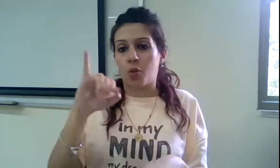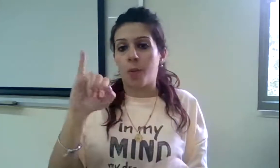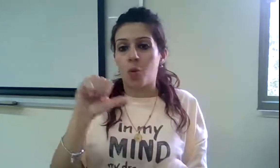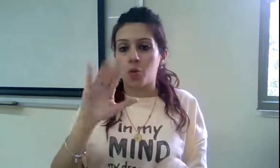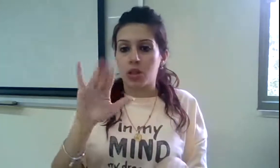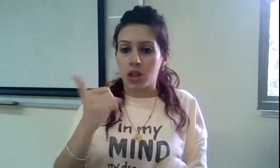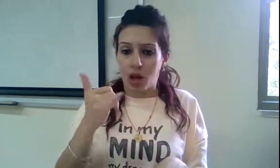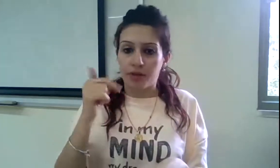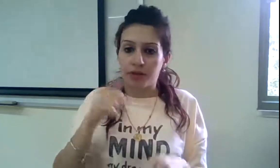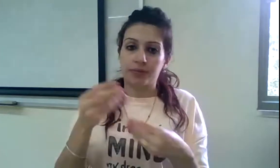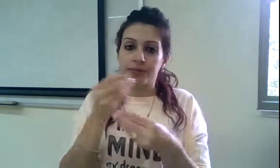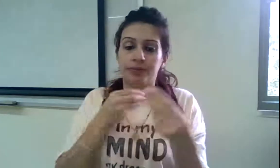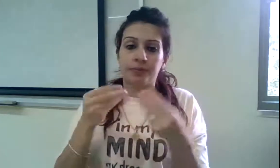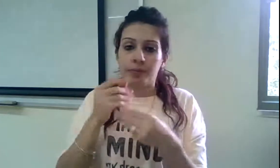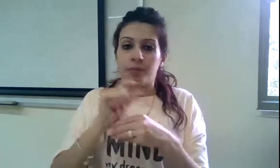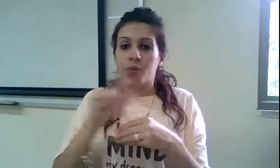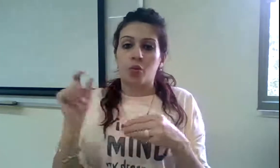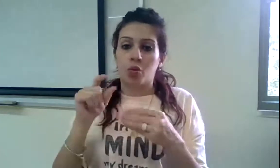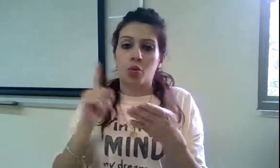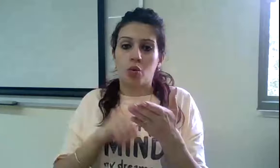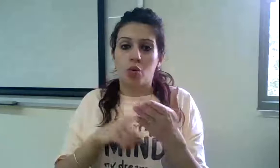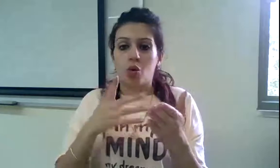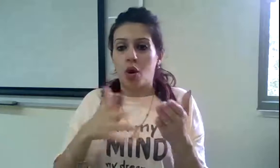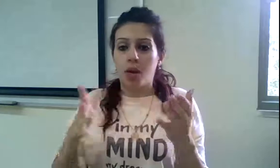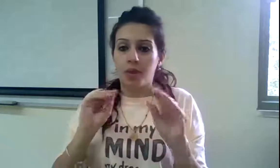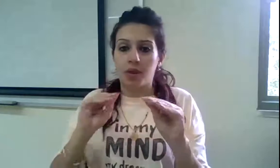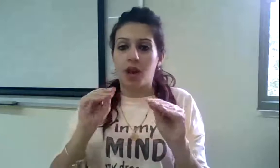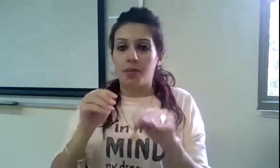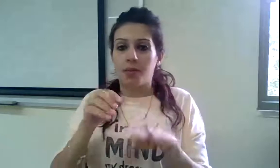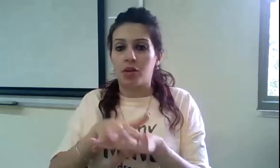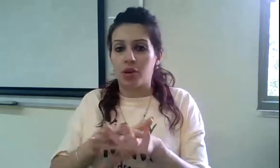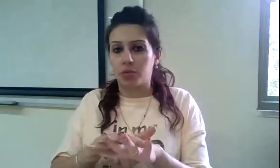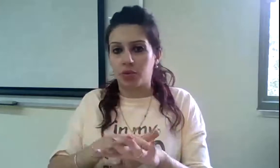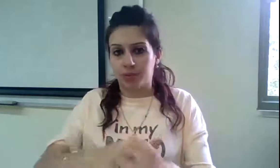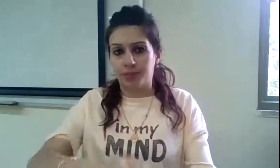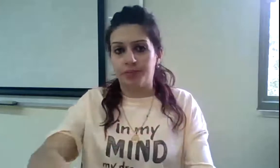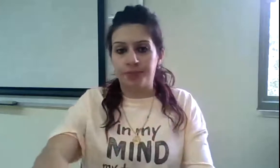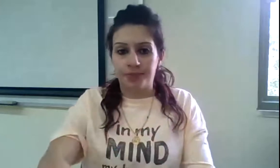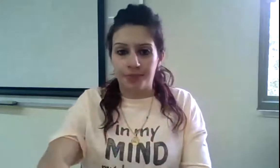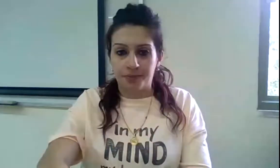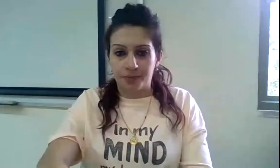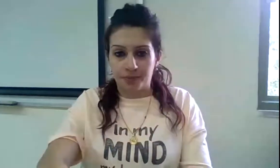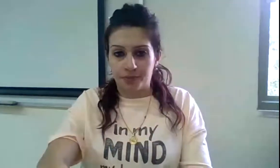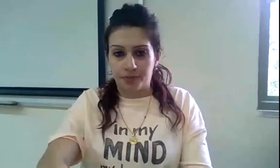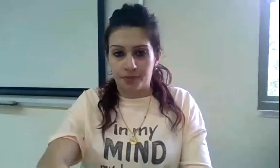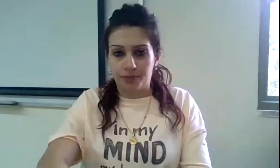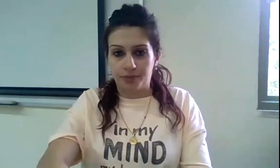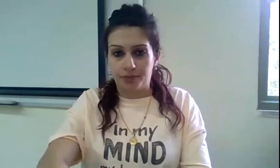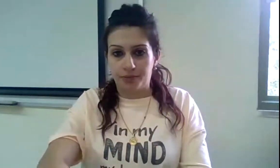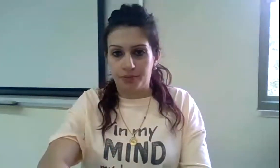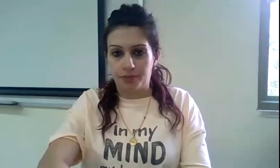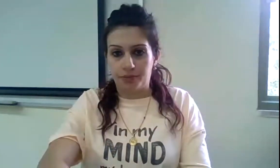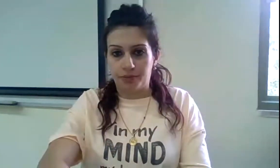في وزارة التربية والتعليم. وهو لديه خبرة تمتد لمدة 24 عاما